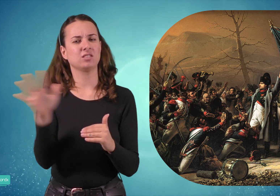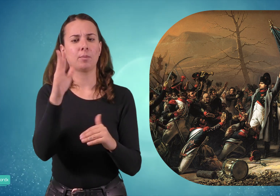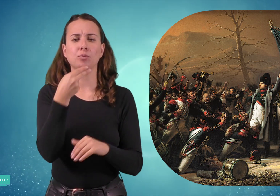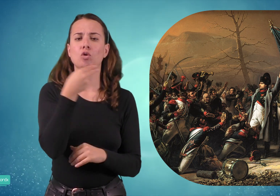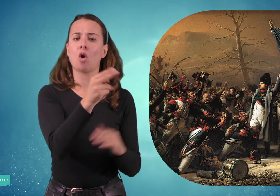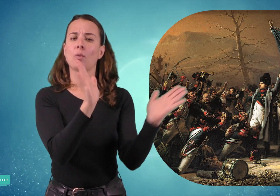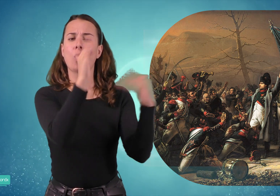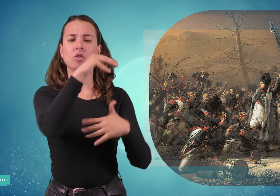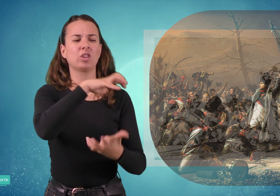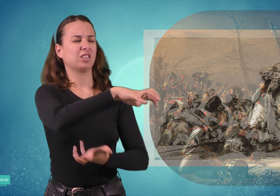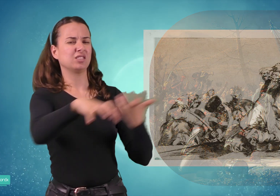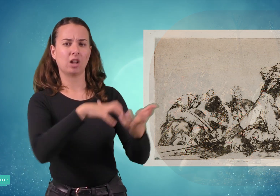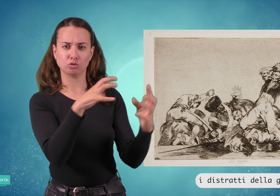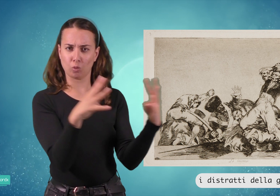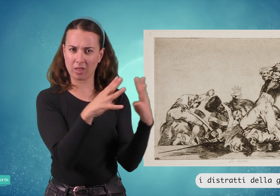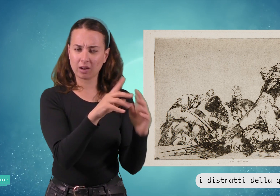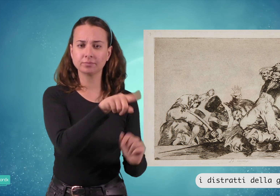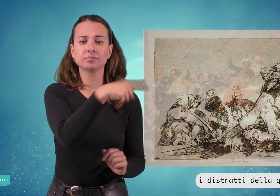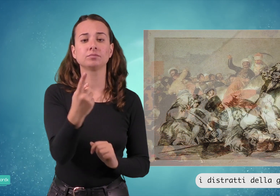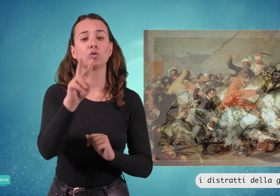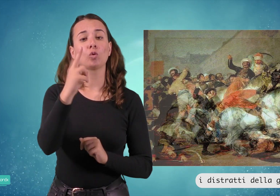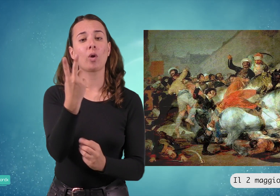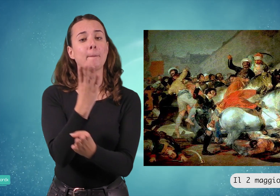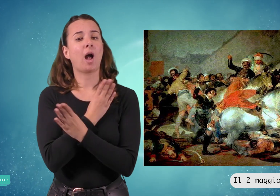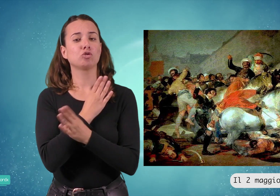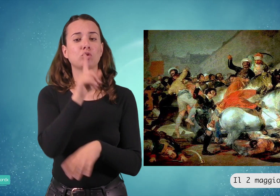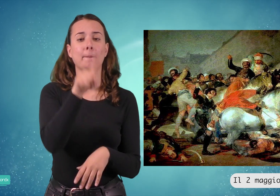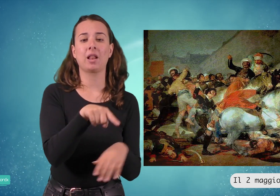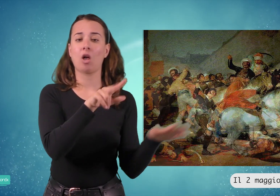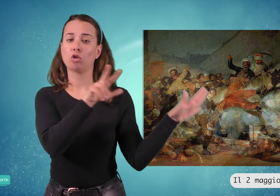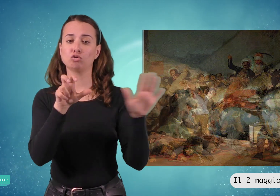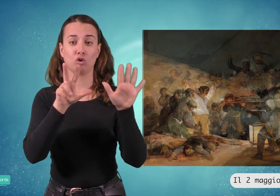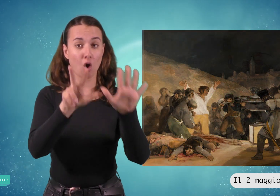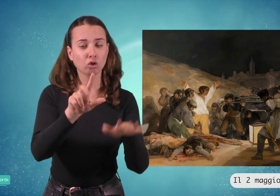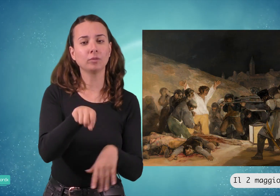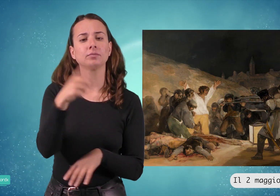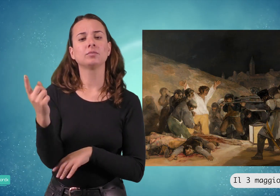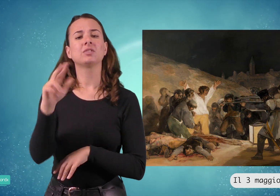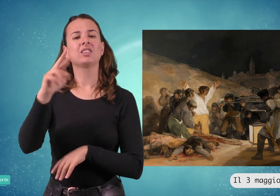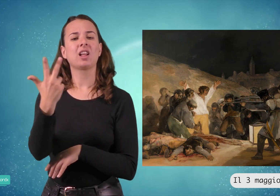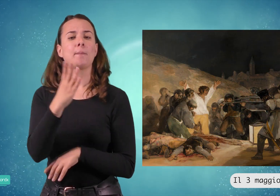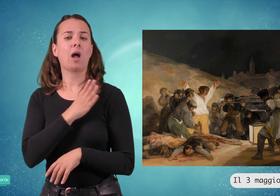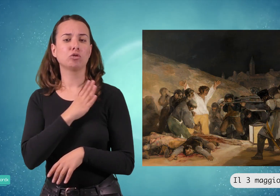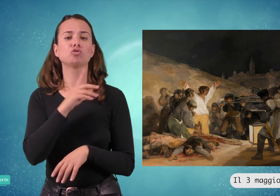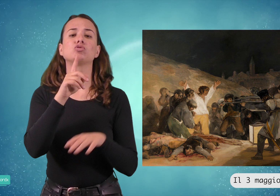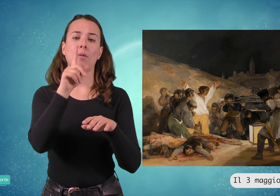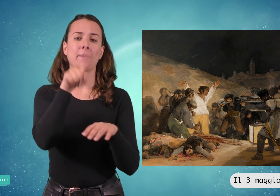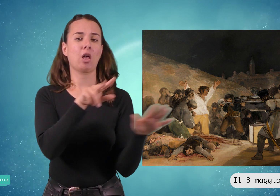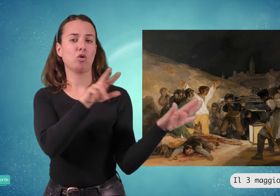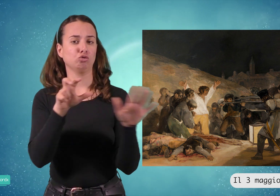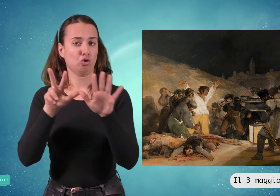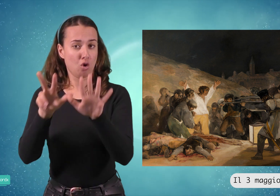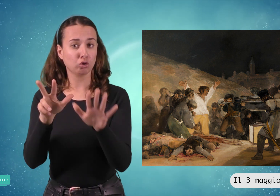Si evince da alcuni suoi lavori come: I disastri della guerra, Il 2 maggio 1808, Il 3 maggio 1808.